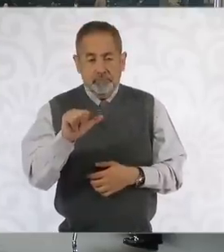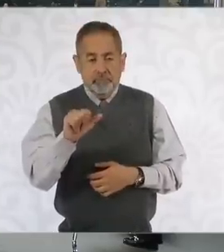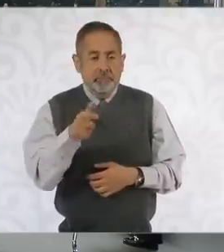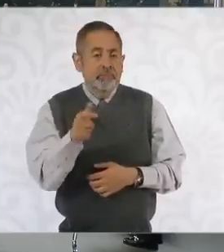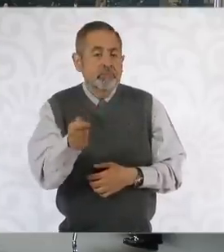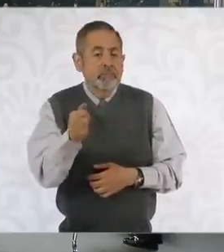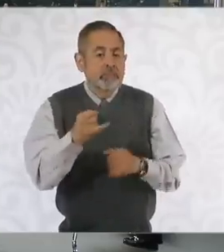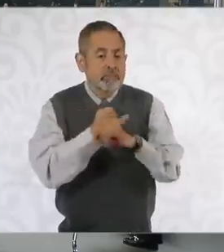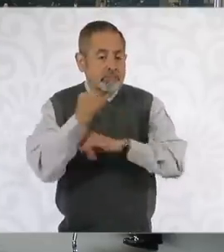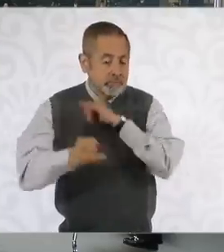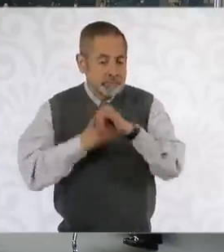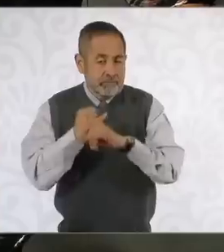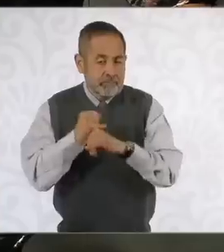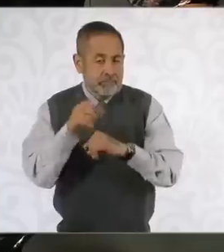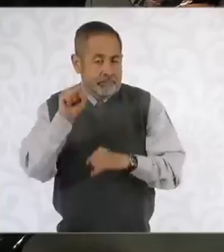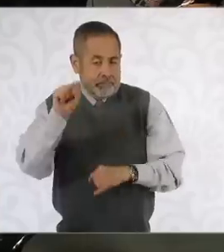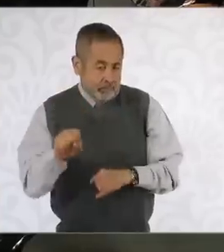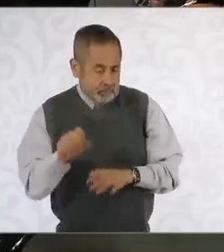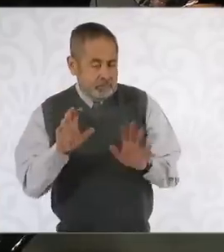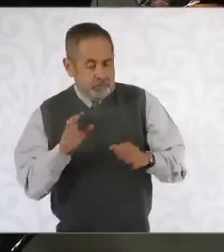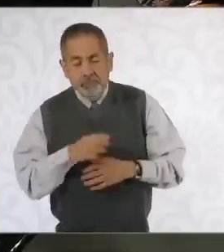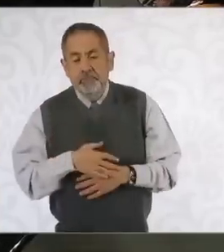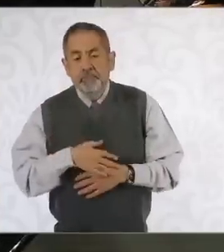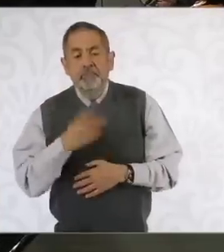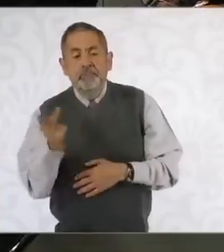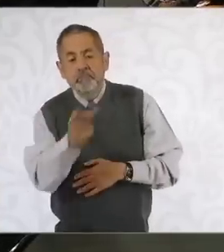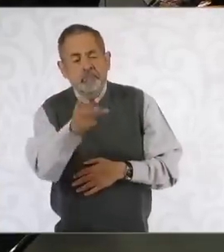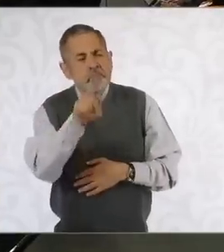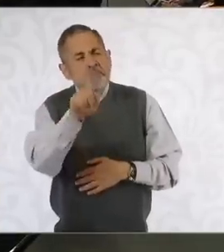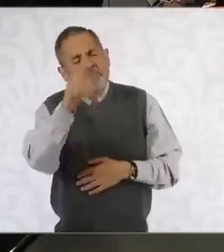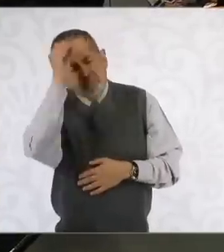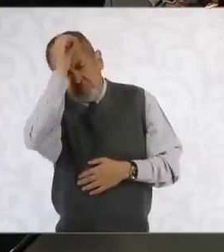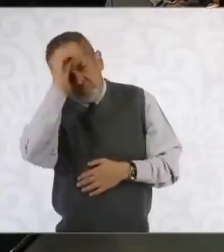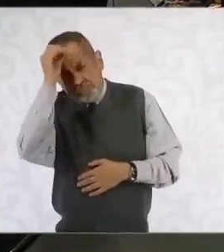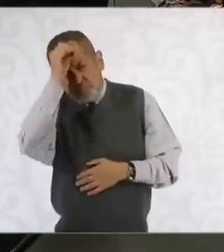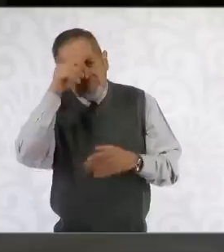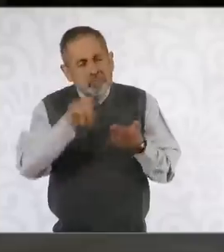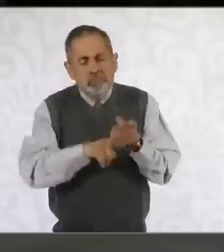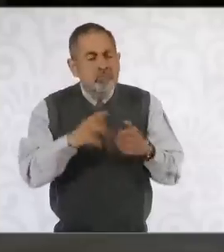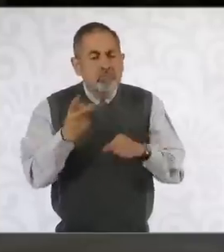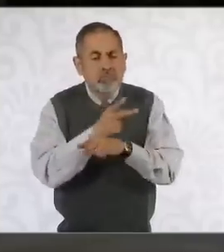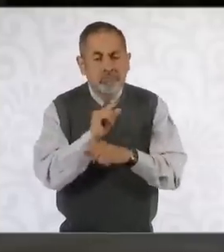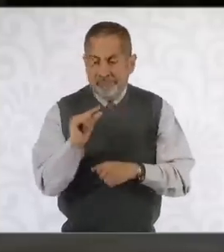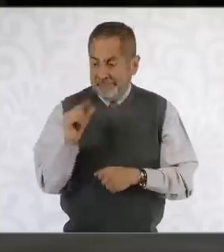internacionales Empezando por la opinión que a usted le merece el atentado ocurrido el la